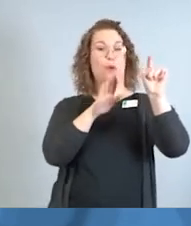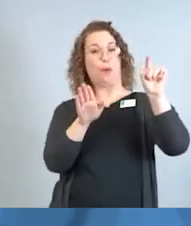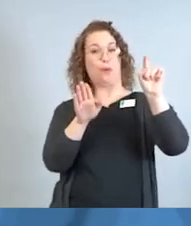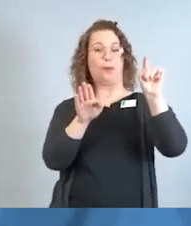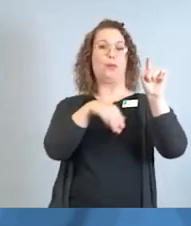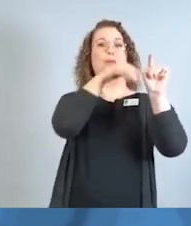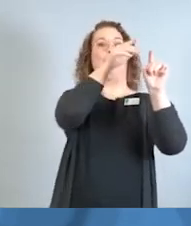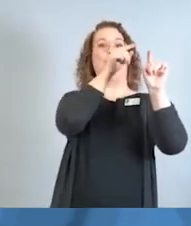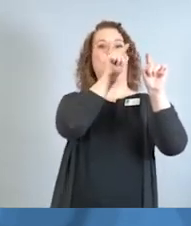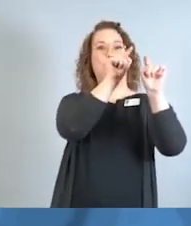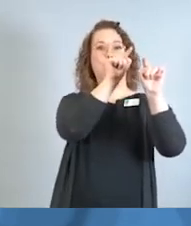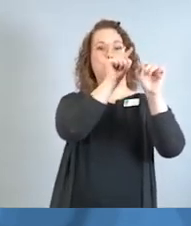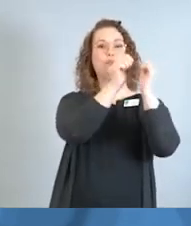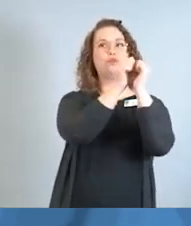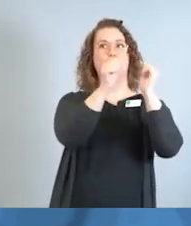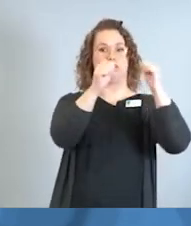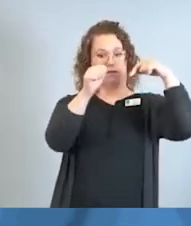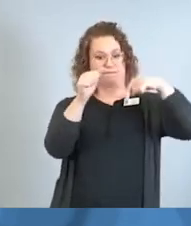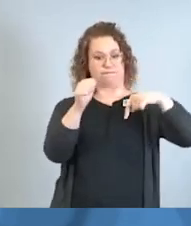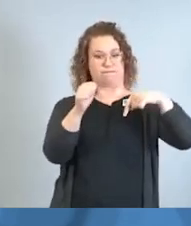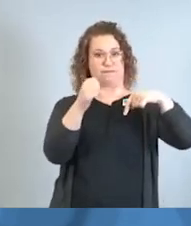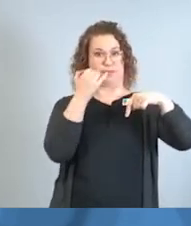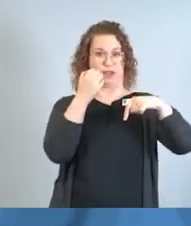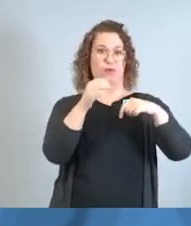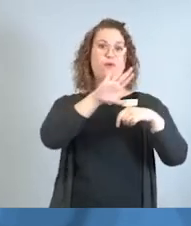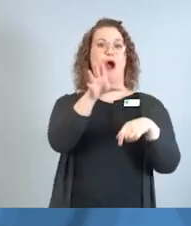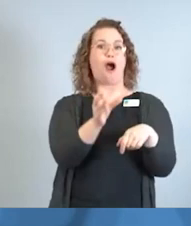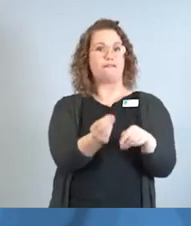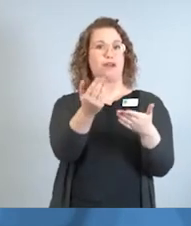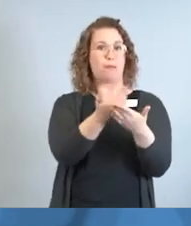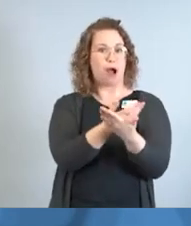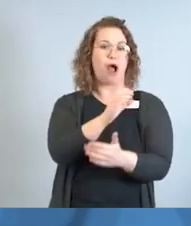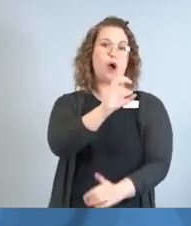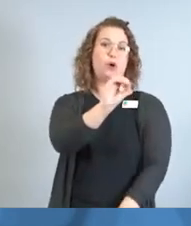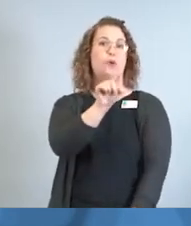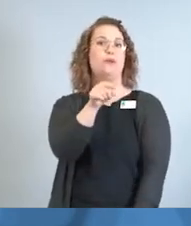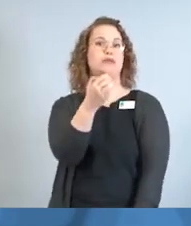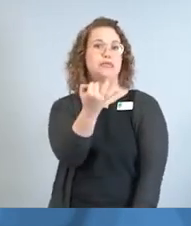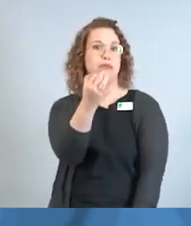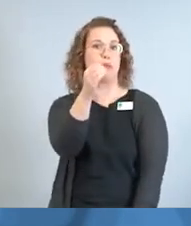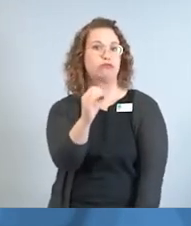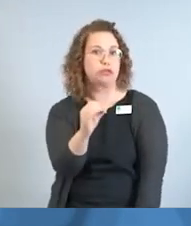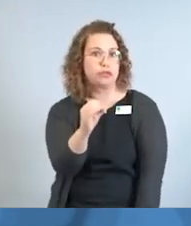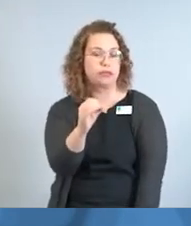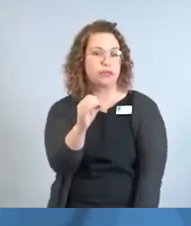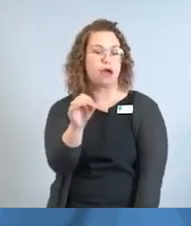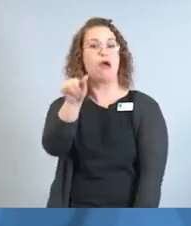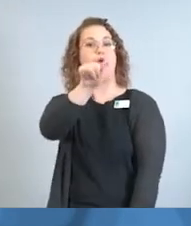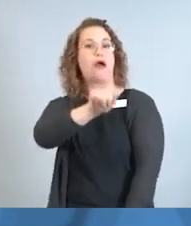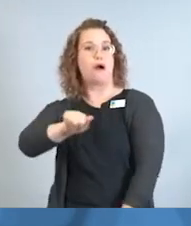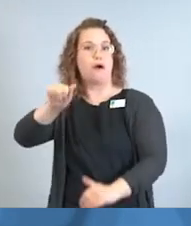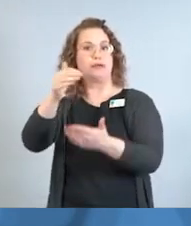Pohjilla ovat Afrikan maat 0,7 % ja Aasian maat 3,2 %.